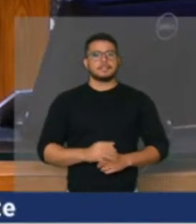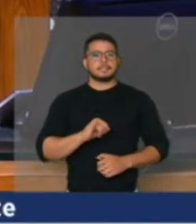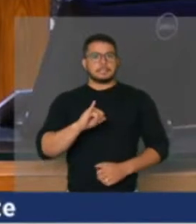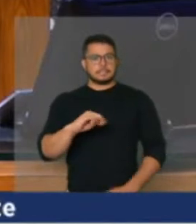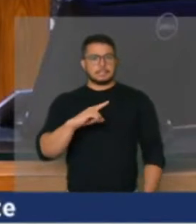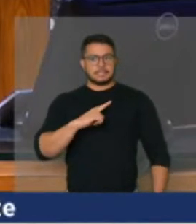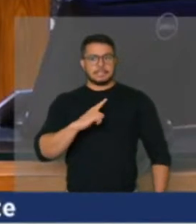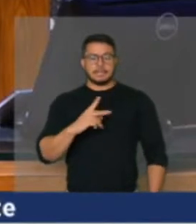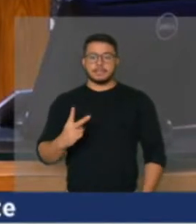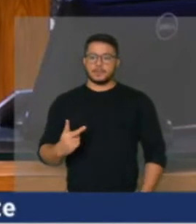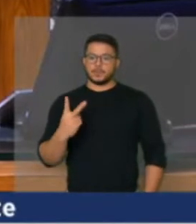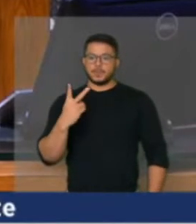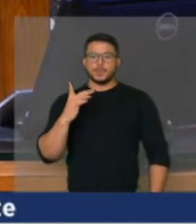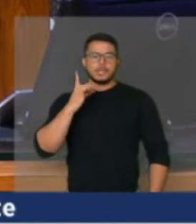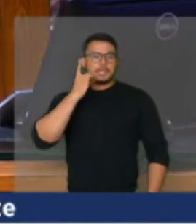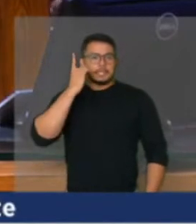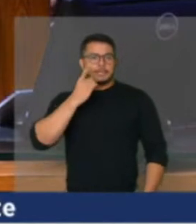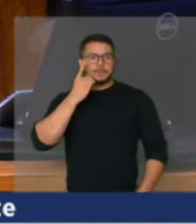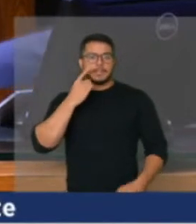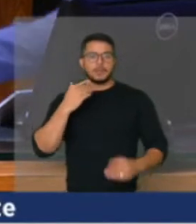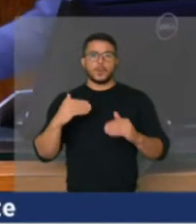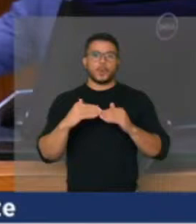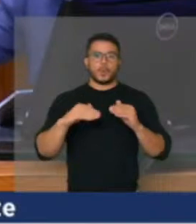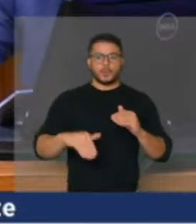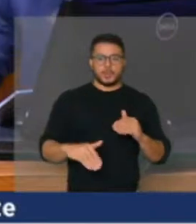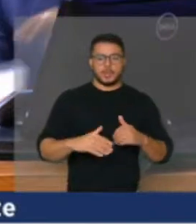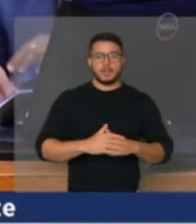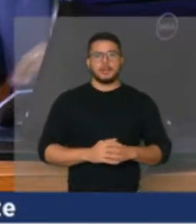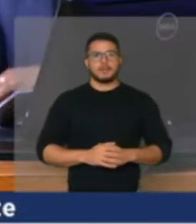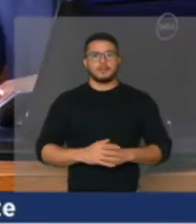TADEU... PETERNELLI... ENTÃ O... EU VOU ABRIR MAIS DOIS E DOIS SÓ PORQUE FOI REALMENTE